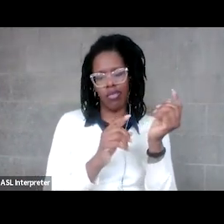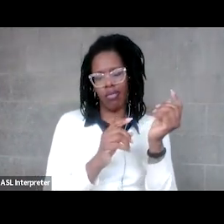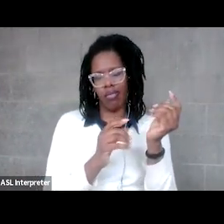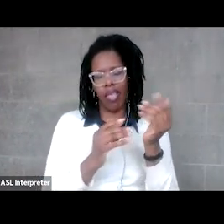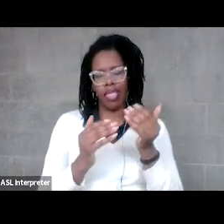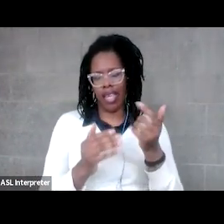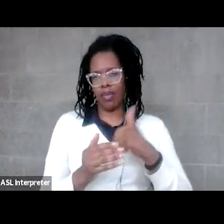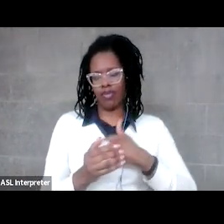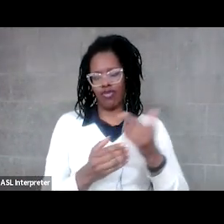Estoy muy emocionada de estar aquí.